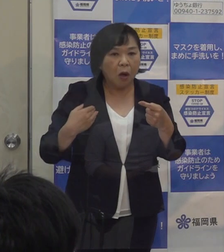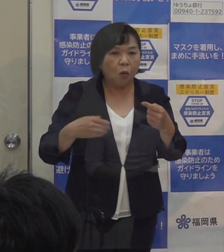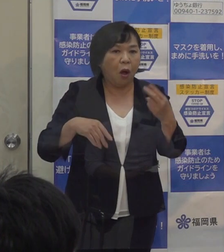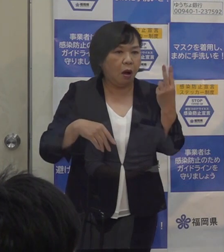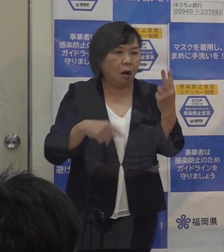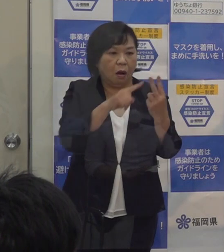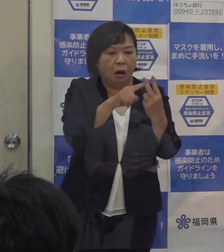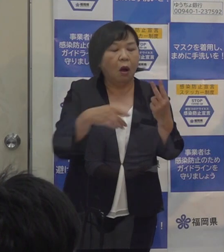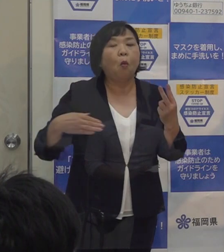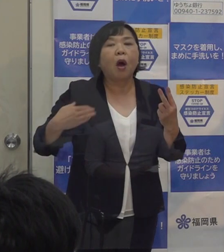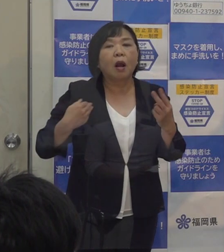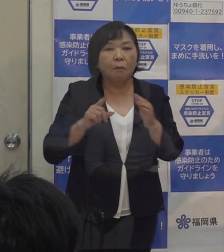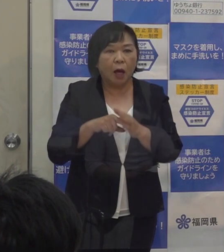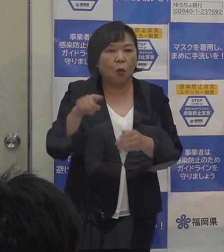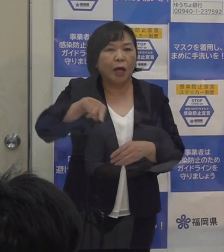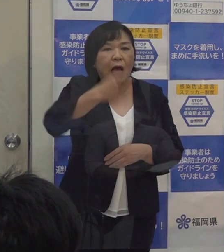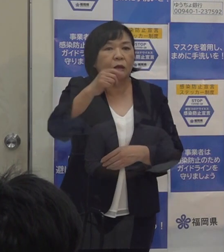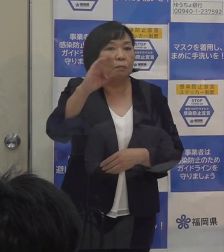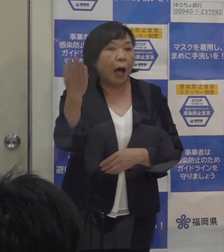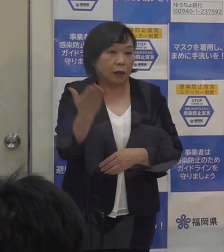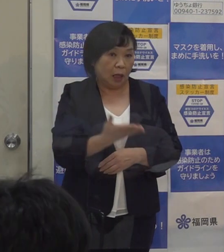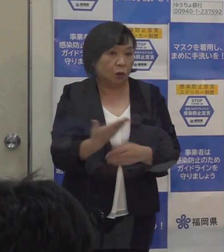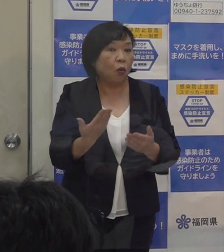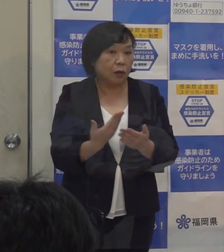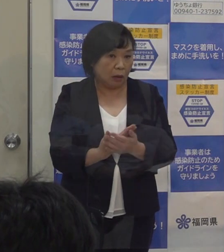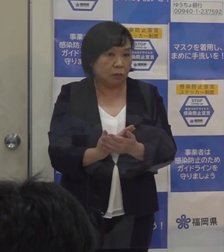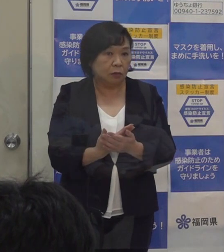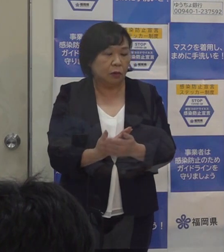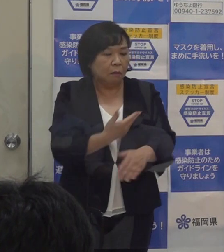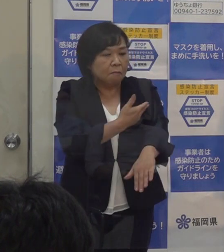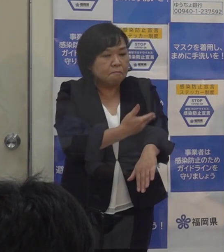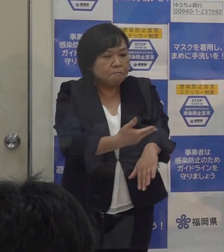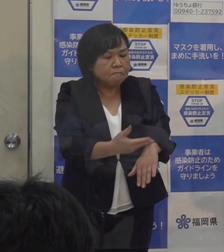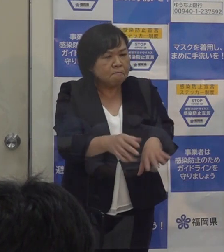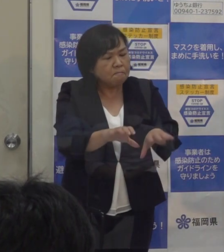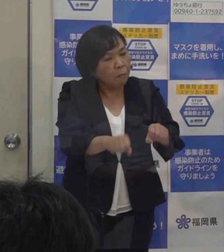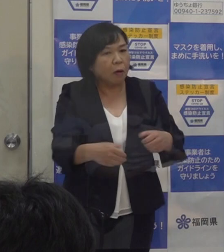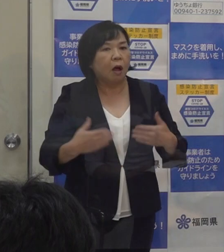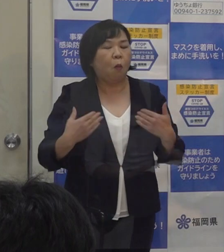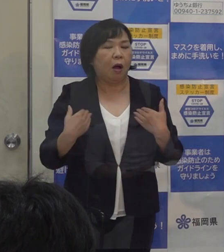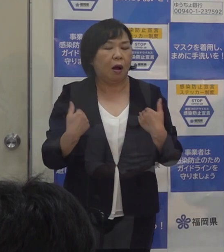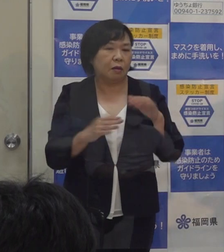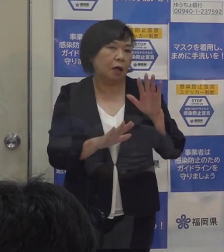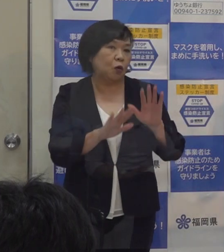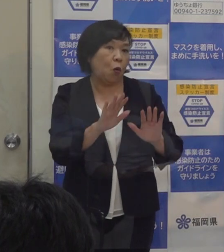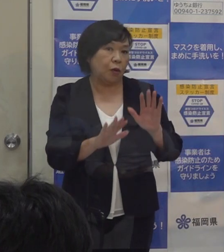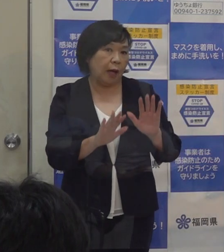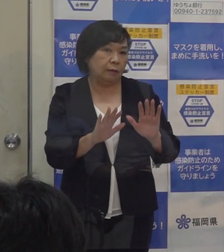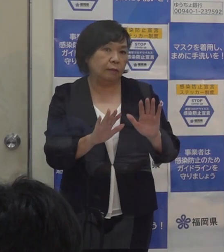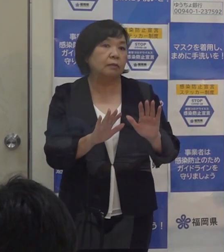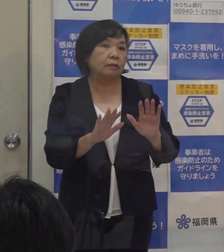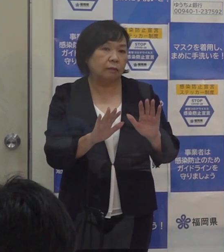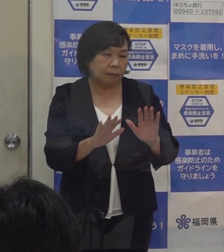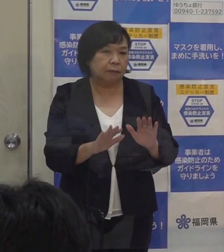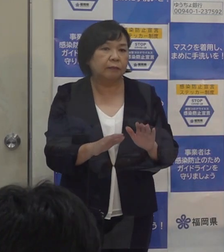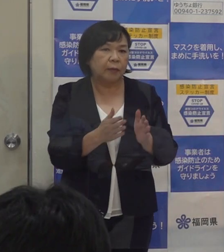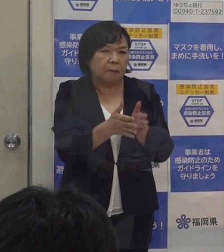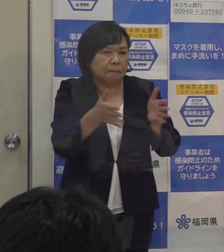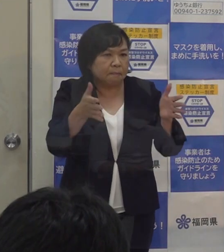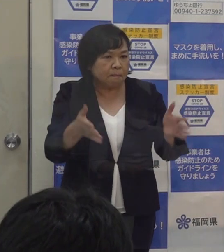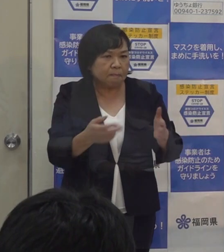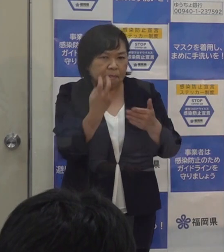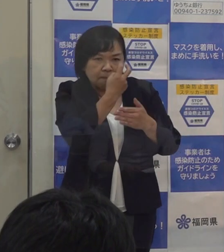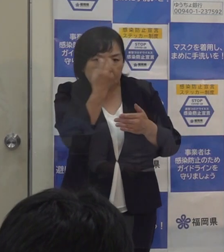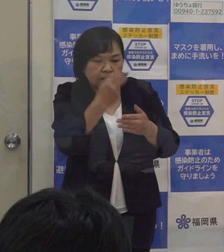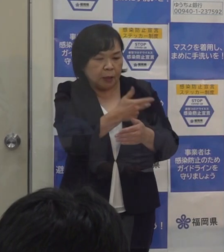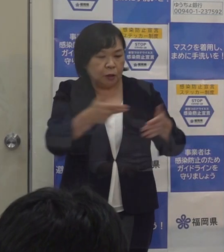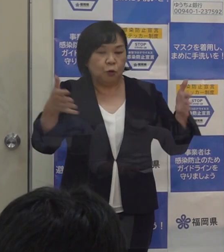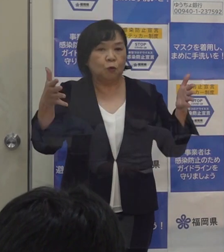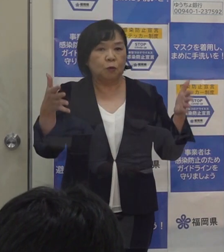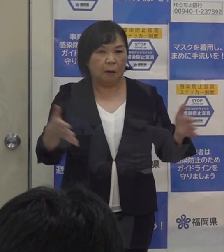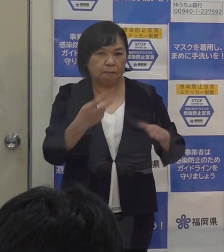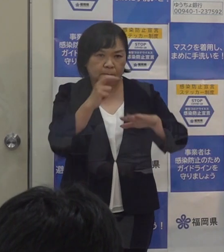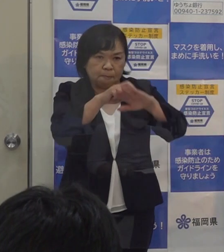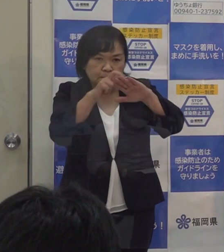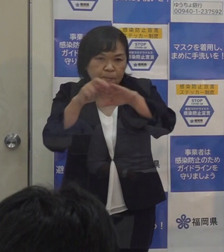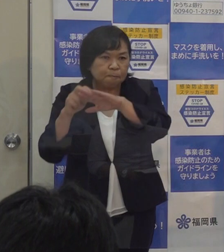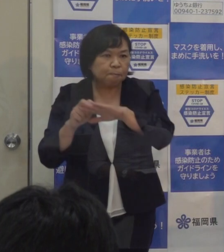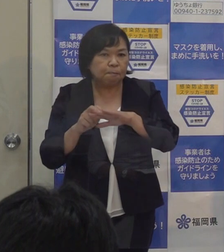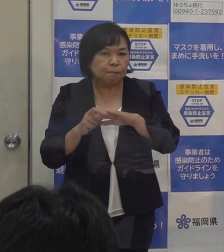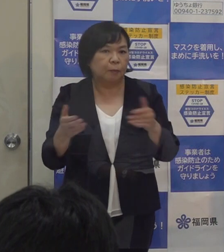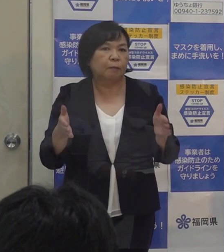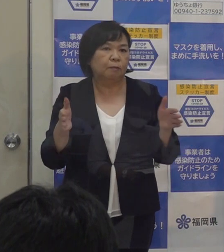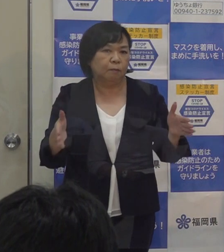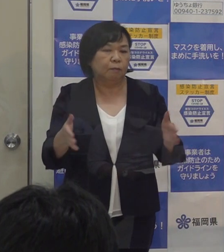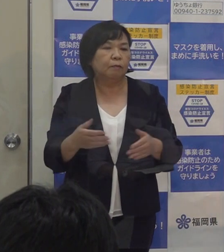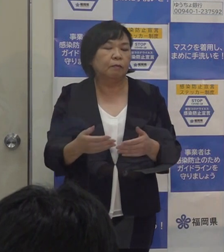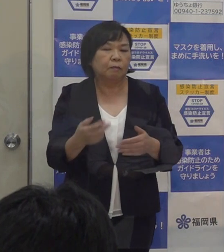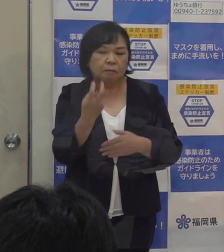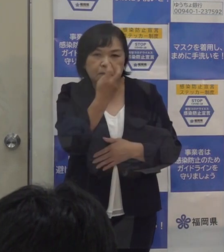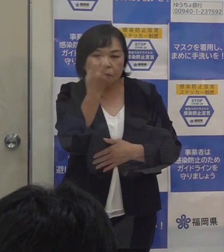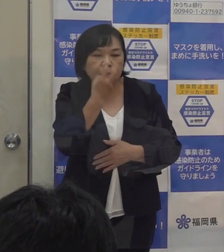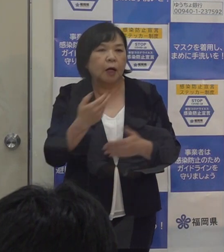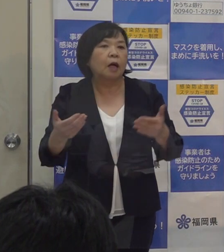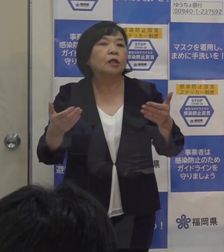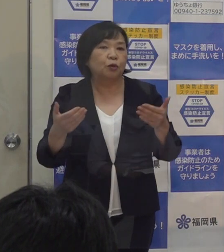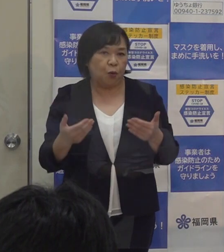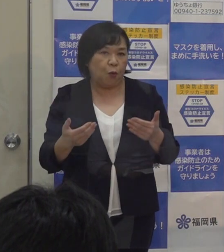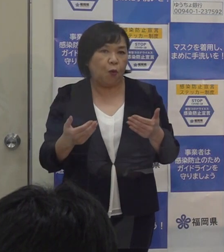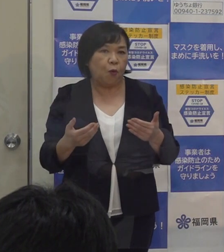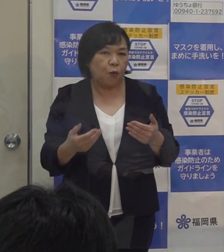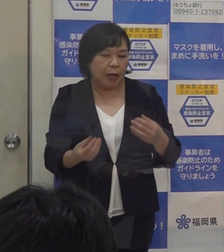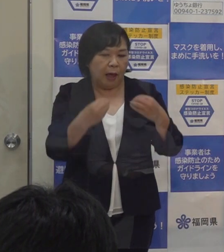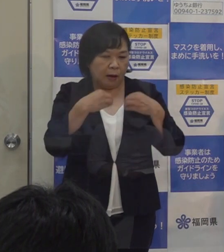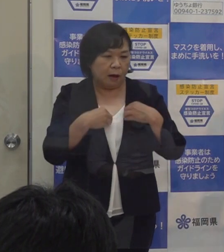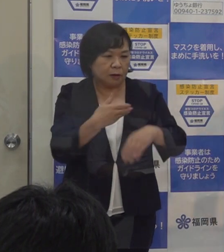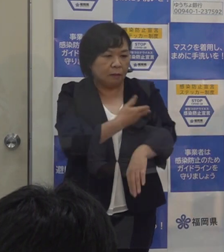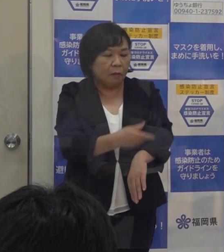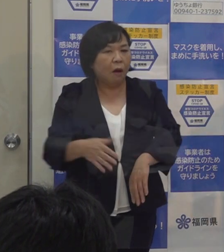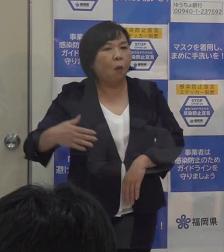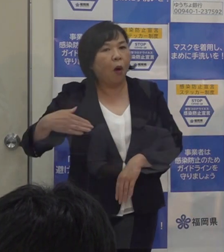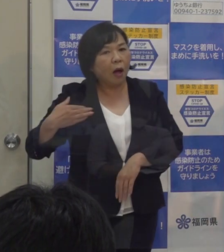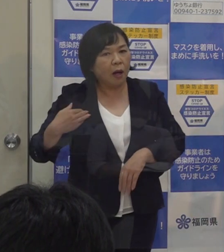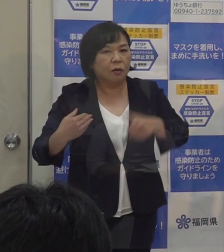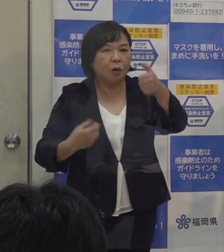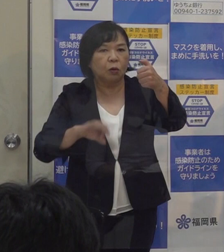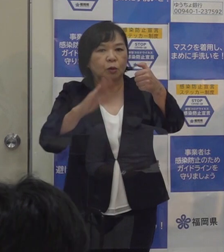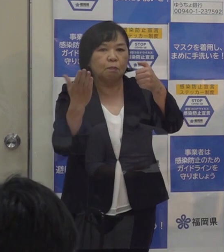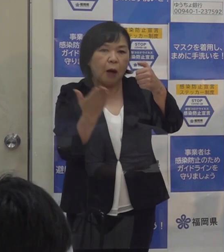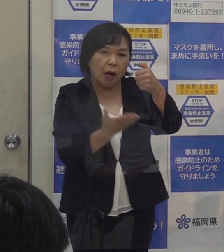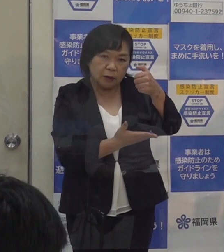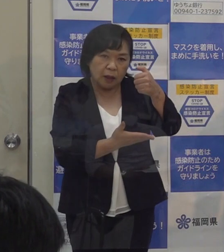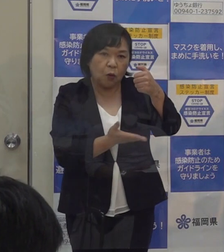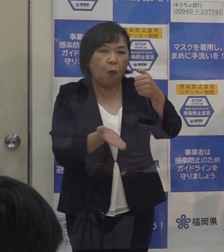そういった状況のため傾向がなかなか捉えにくいということで １週間平均の感染経路不明者の割合が５割と改めさせていただくものです